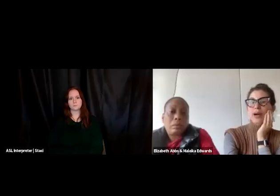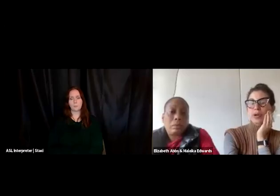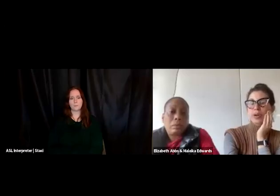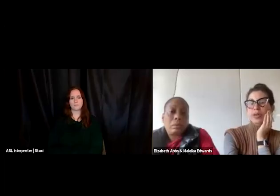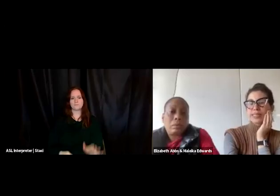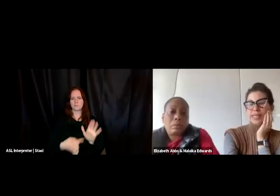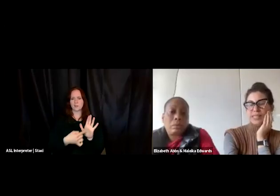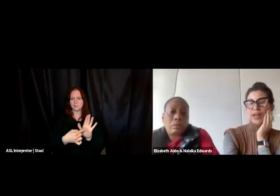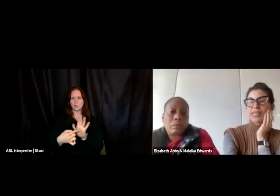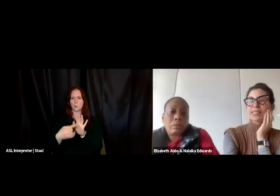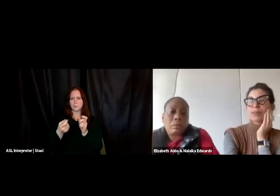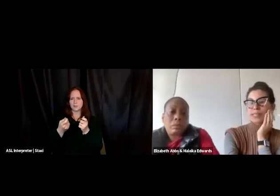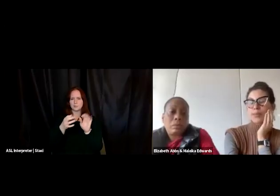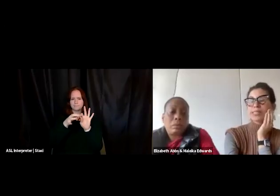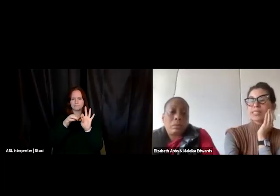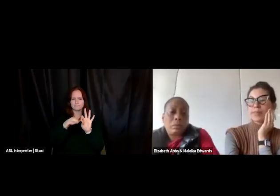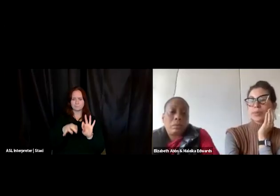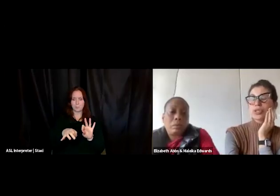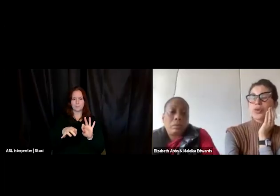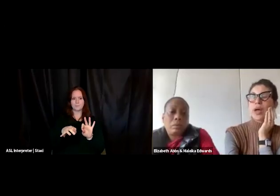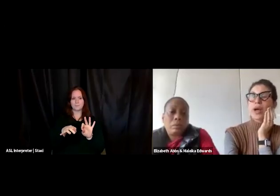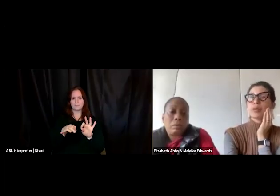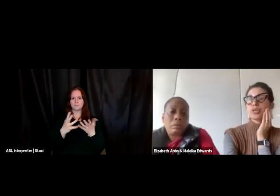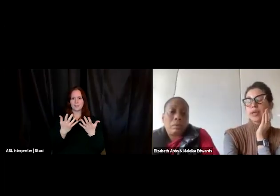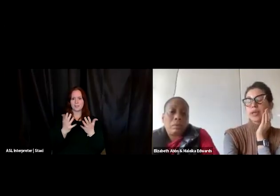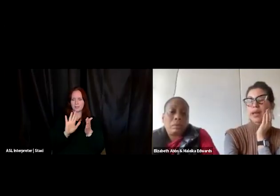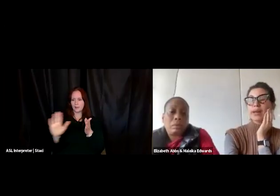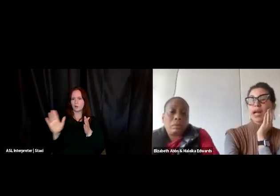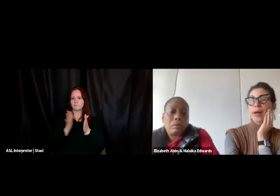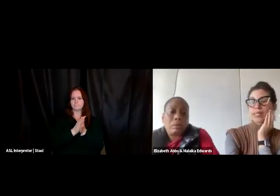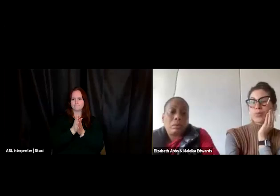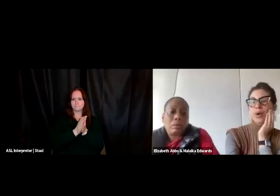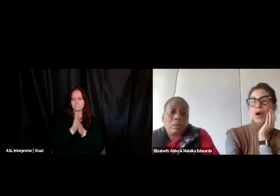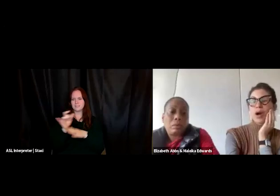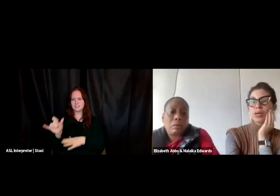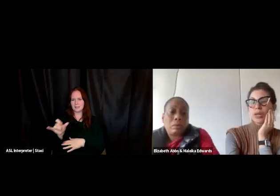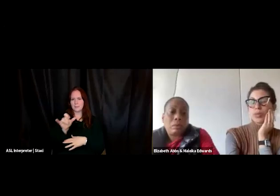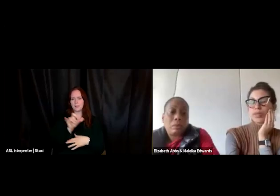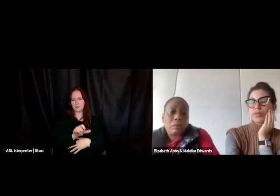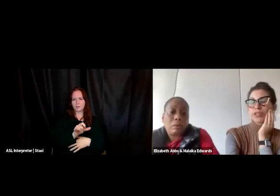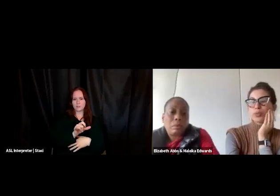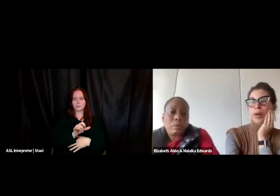y automatizar tanto como sea posible. Entonces, por ejemplo, con el 3288,